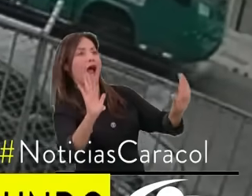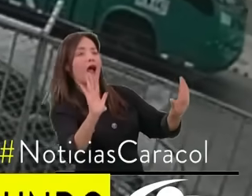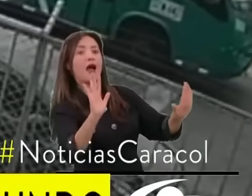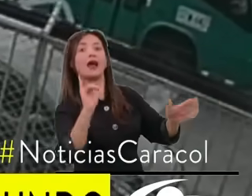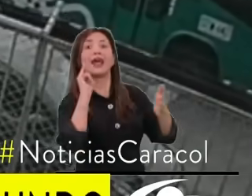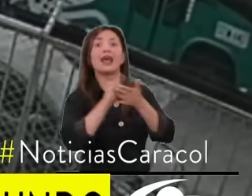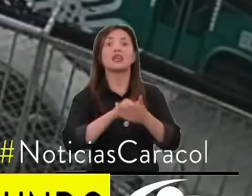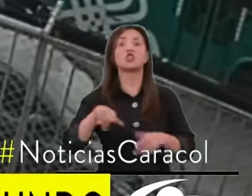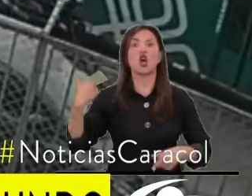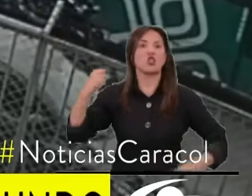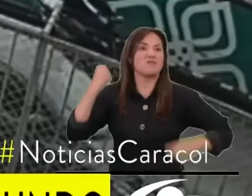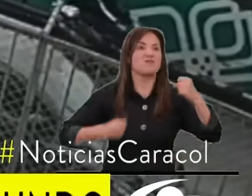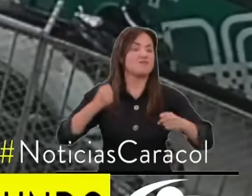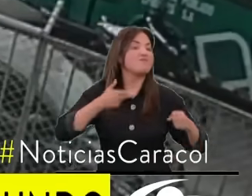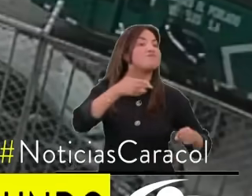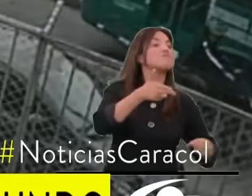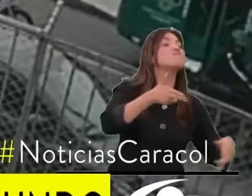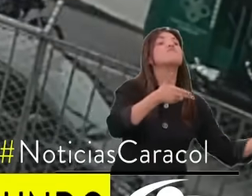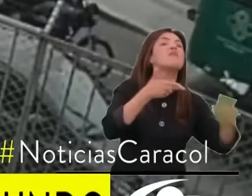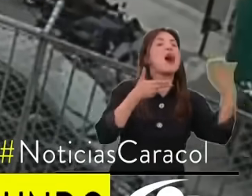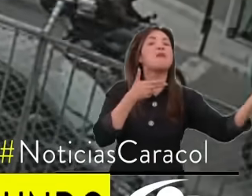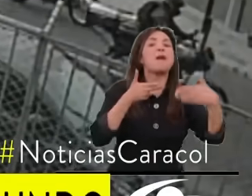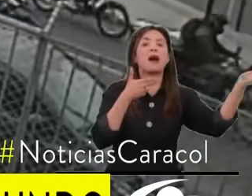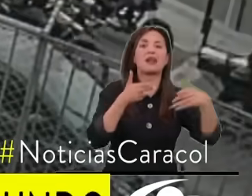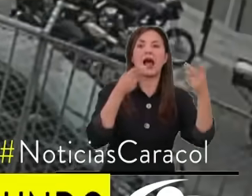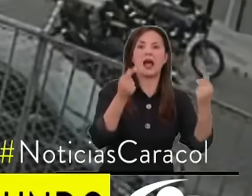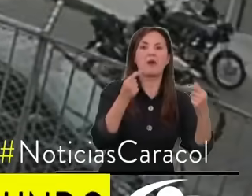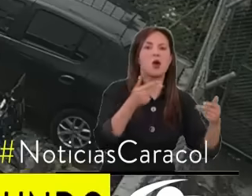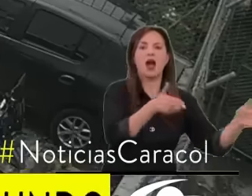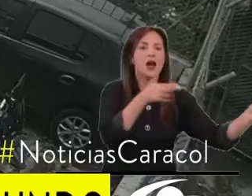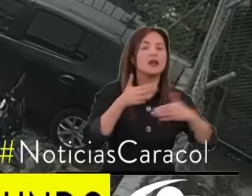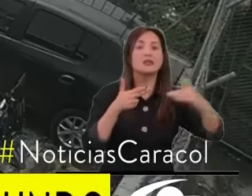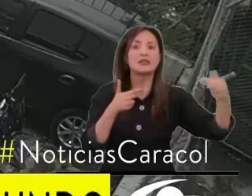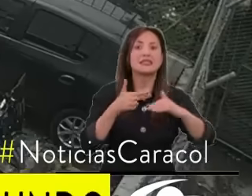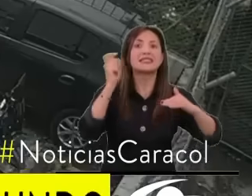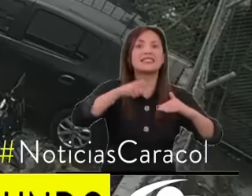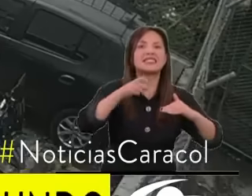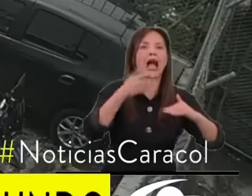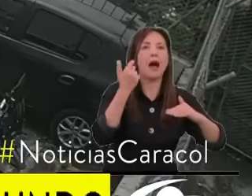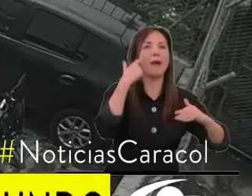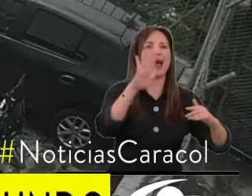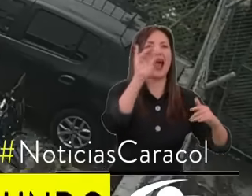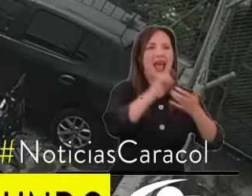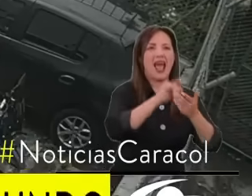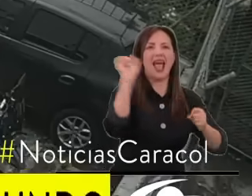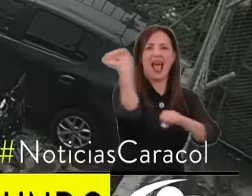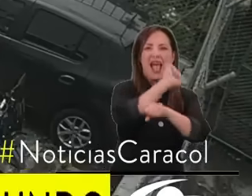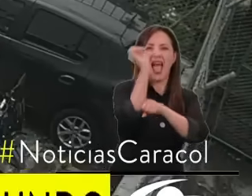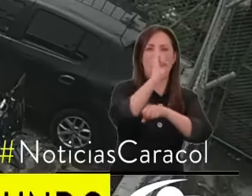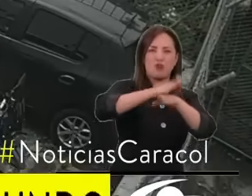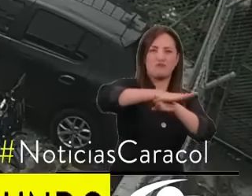acera vestido de agente de tránsito y se dirige a la esquina del lugar, luego entra